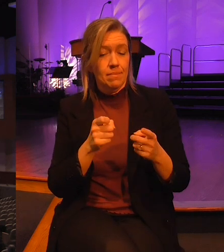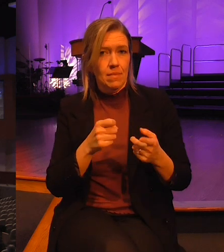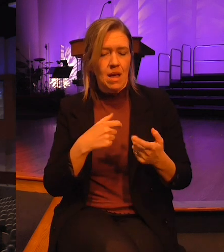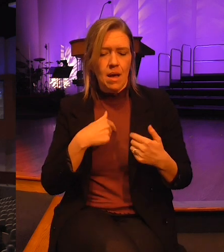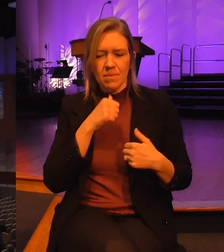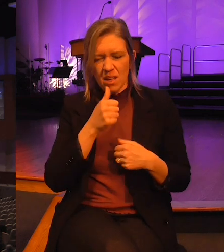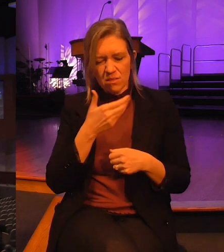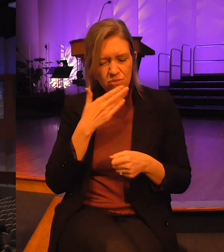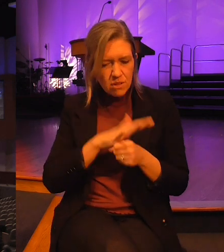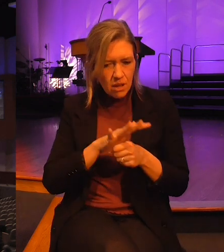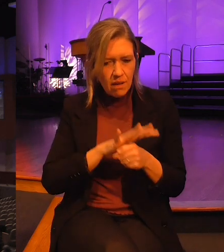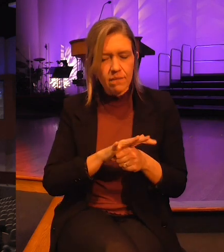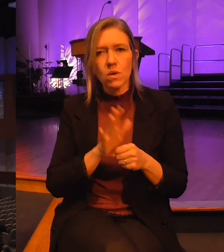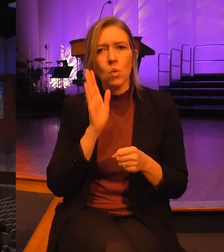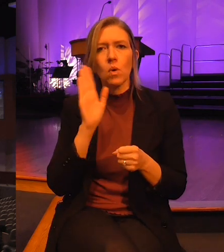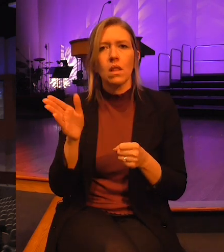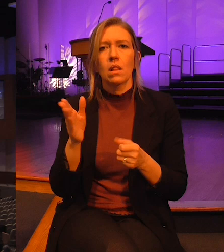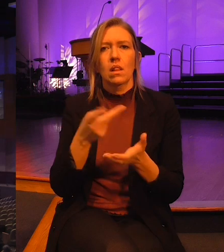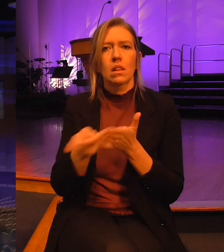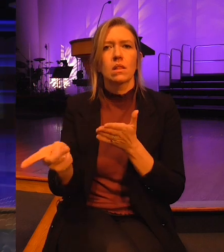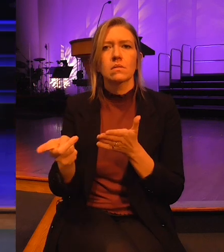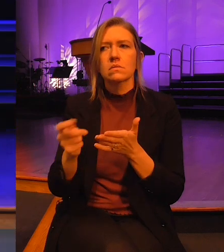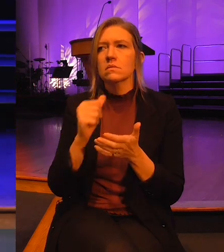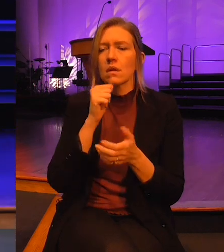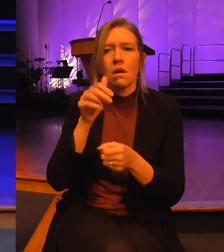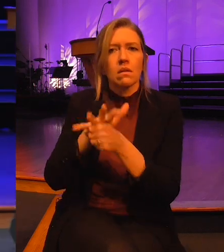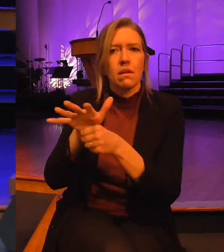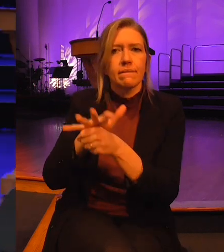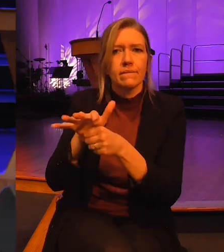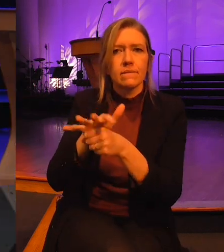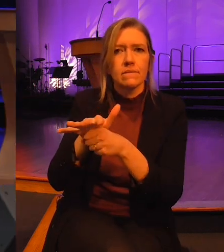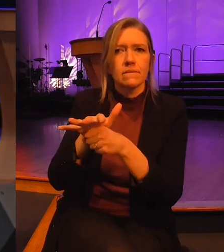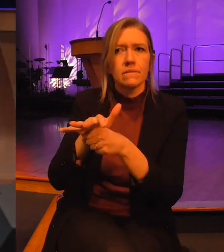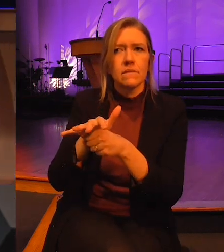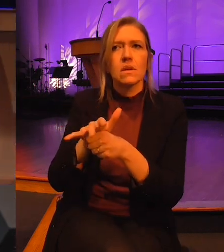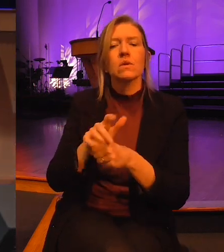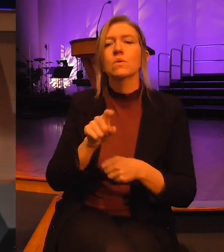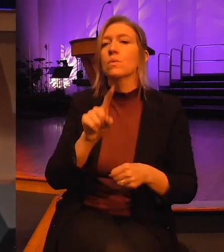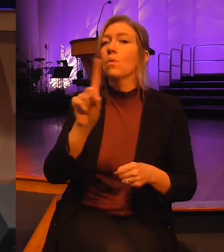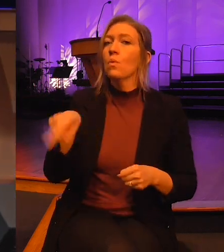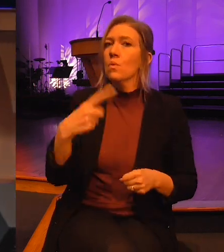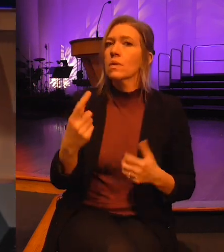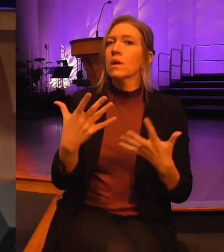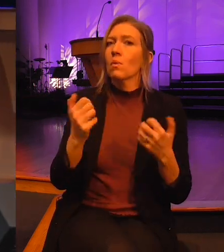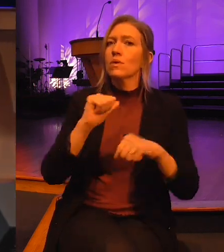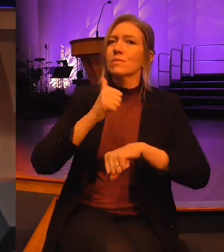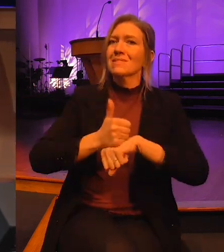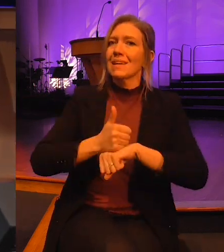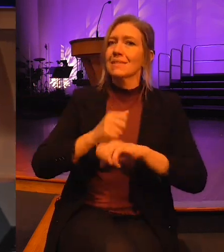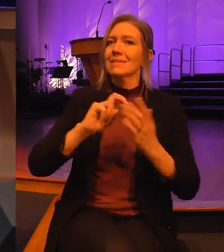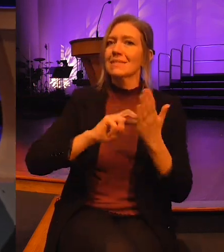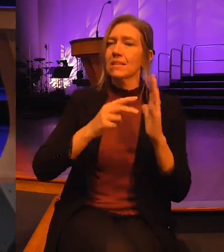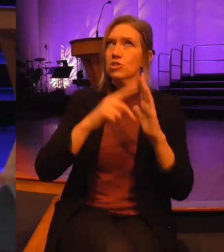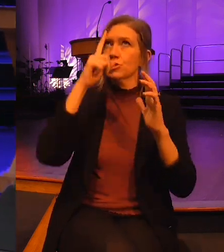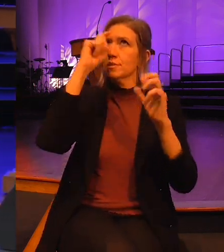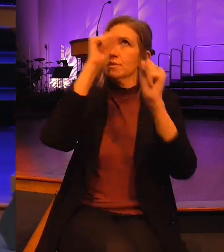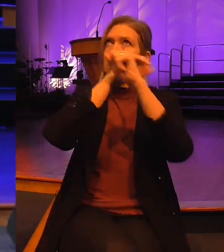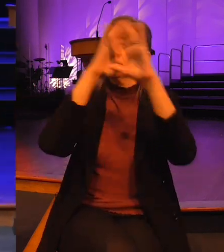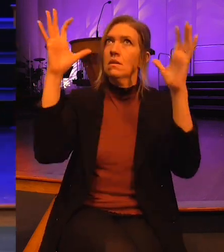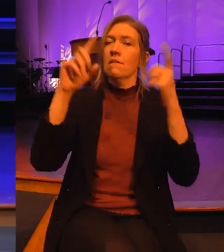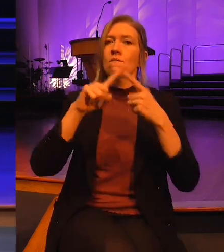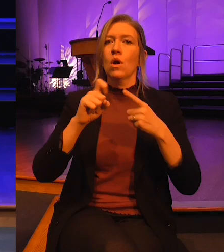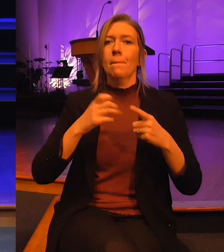lo suficiente, solo quieres establecer una intención desde un lugar de tu totalidad y te llevará